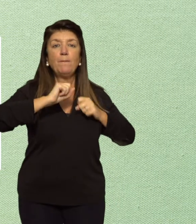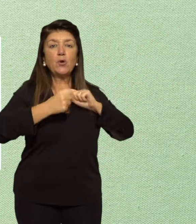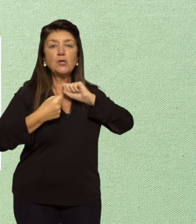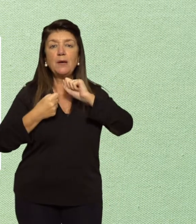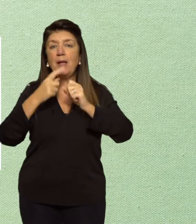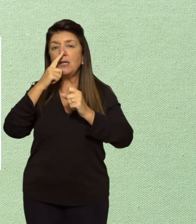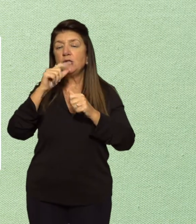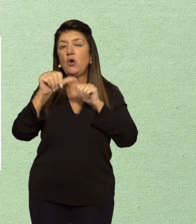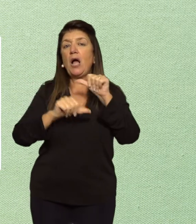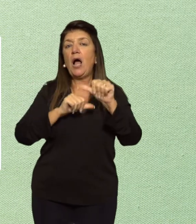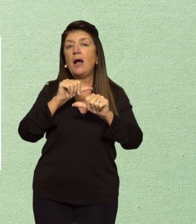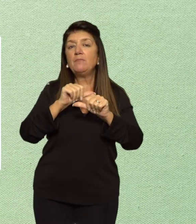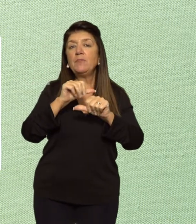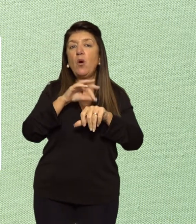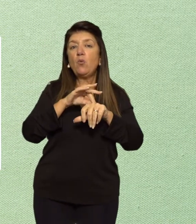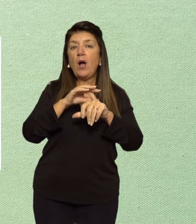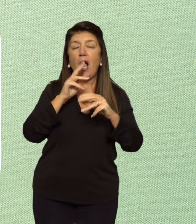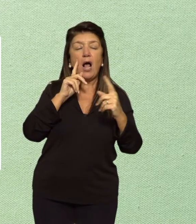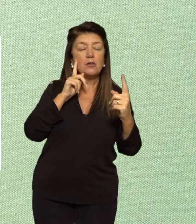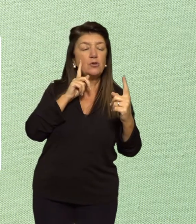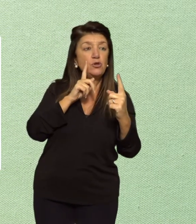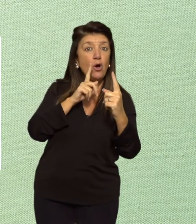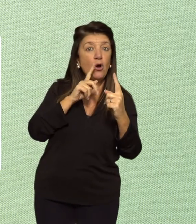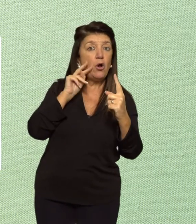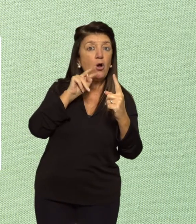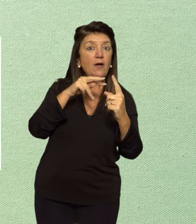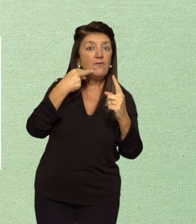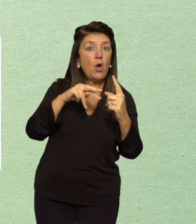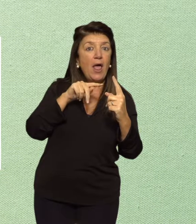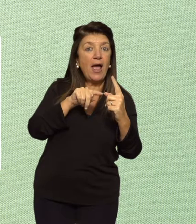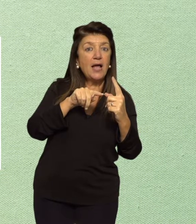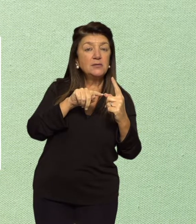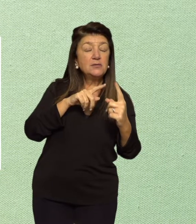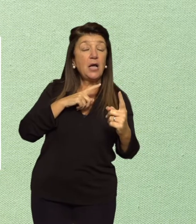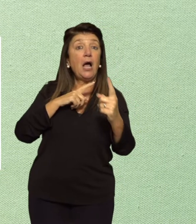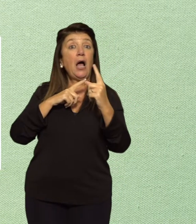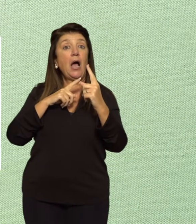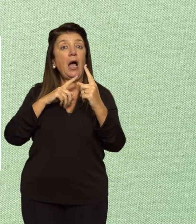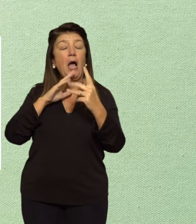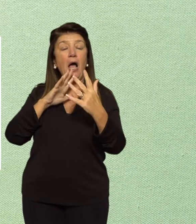un certo fenomeno, in questo caso della violenza. - Parla la psicoterapeuta cognitivista che c'è in te